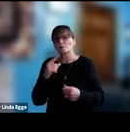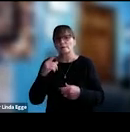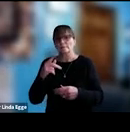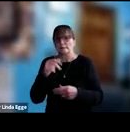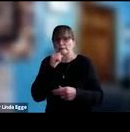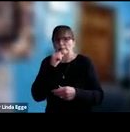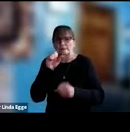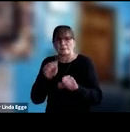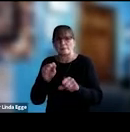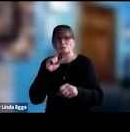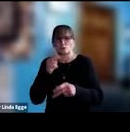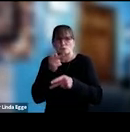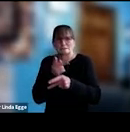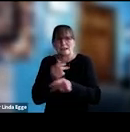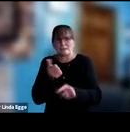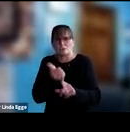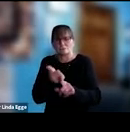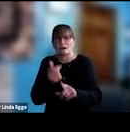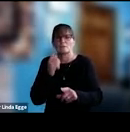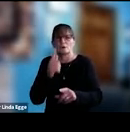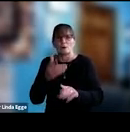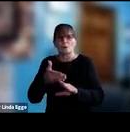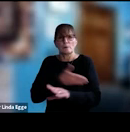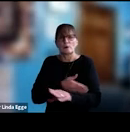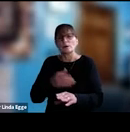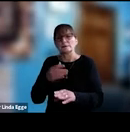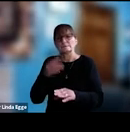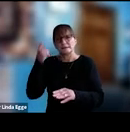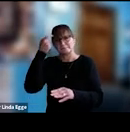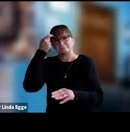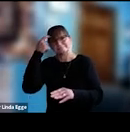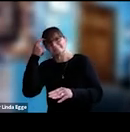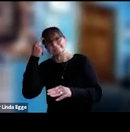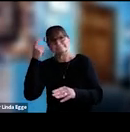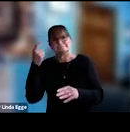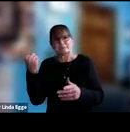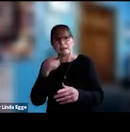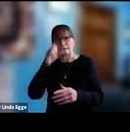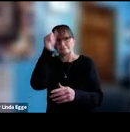todo está relacionado con su TEPT, trastorno bipolar, esquizofrenia e historial de traumas.